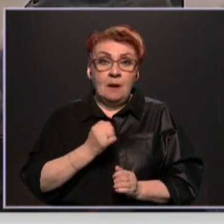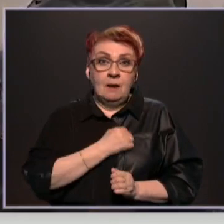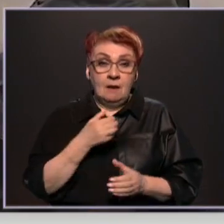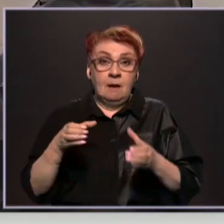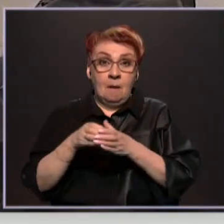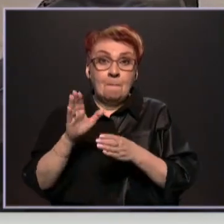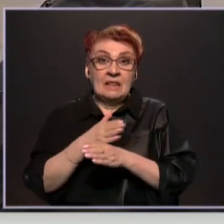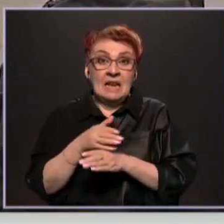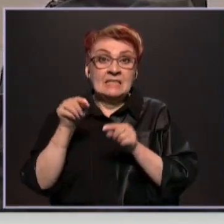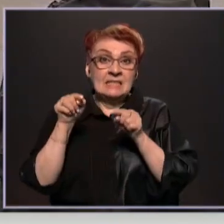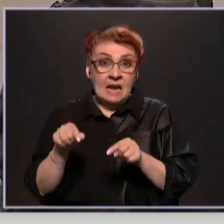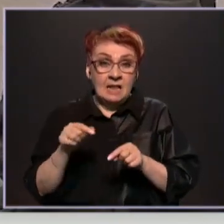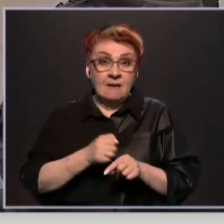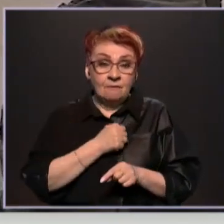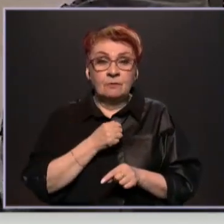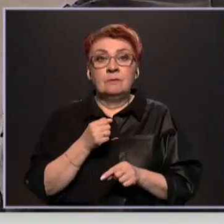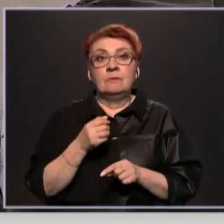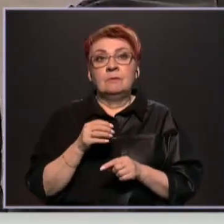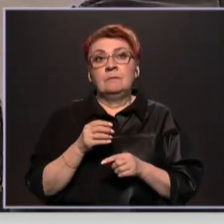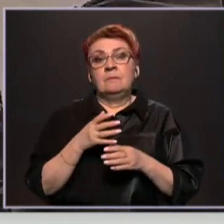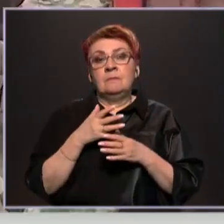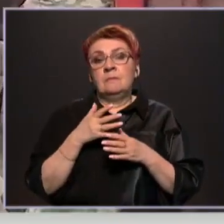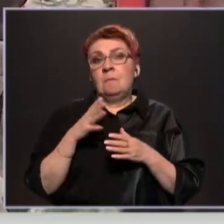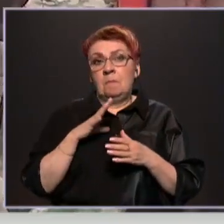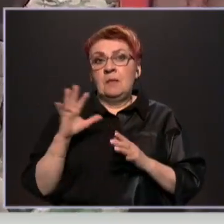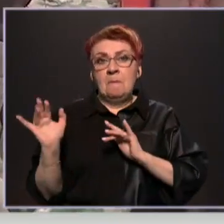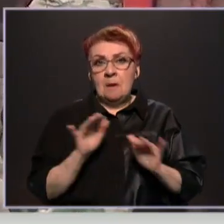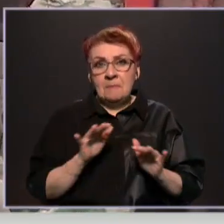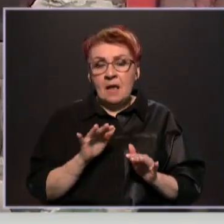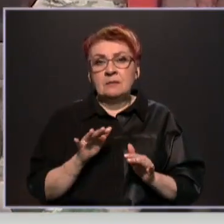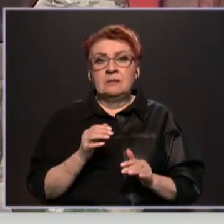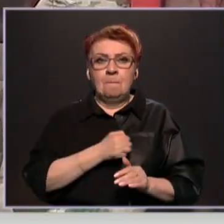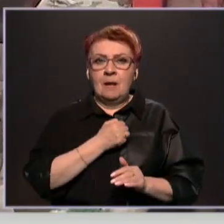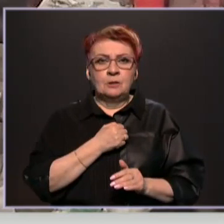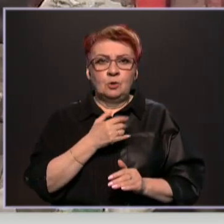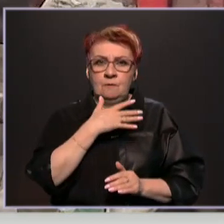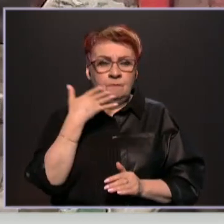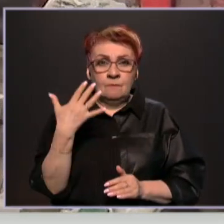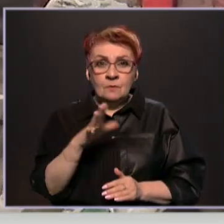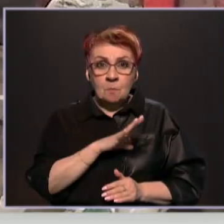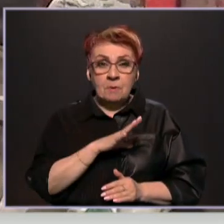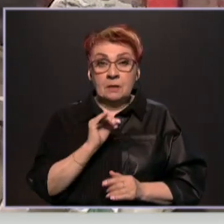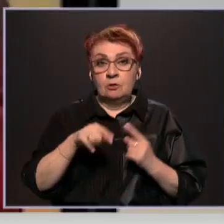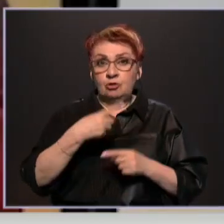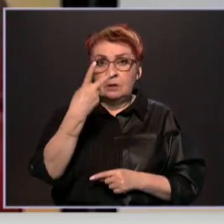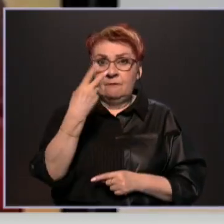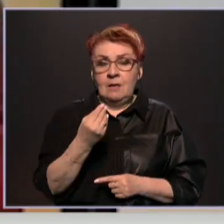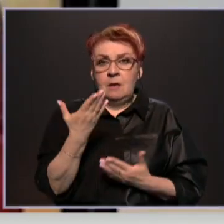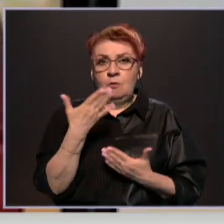вот эти э мероприятия большое количество было бойцов А вот и через 2 дня уже вот мне прислали